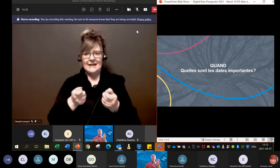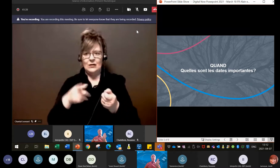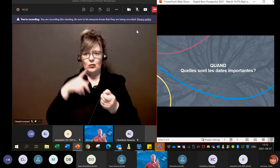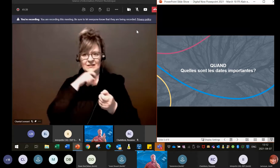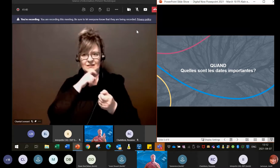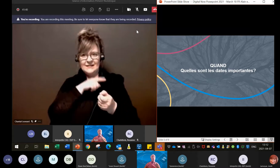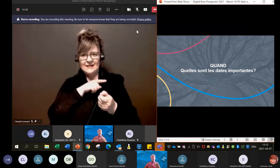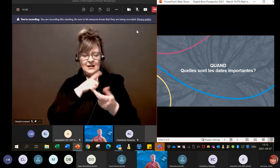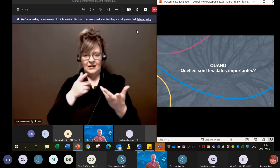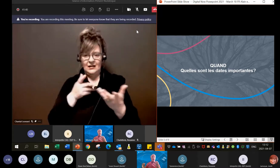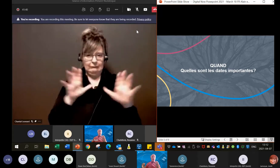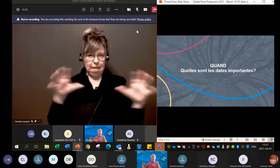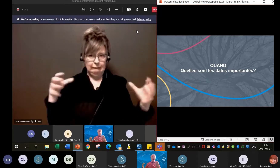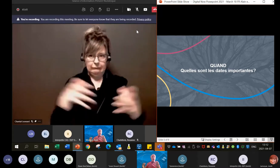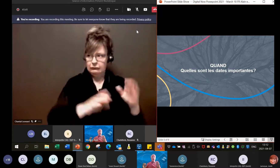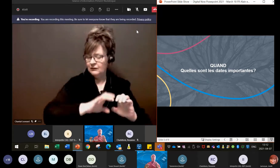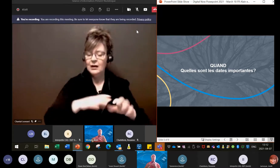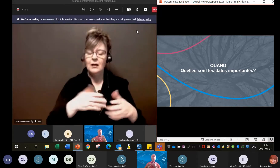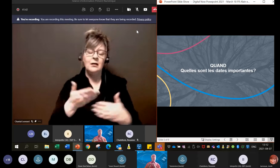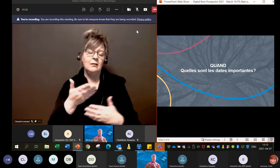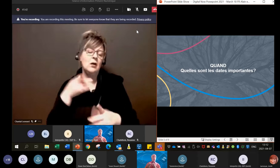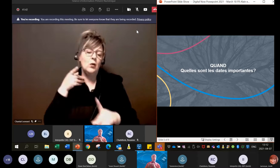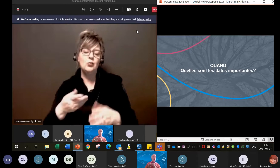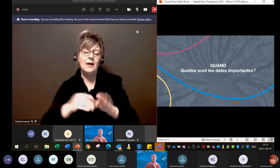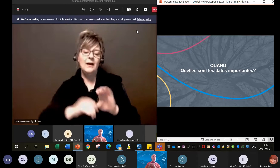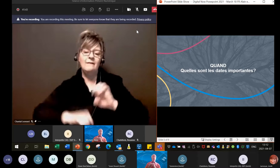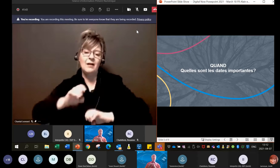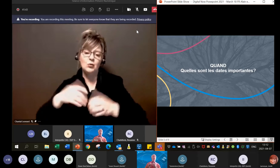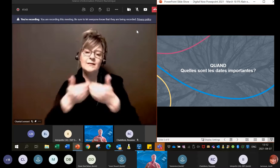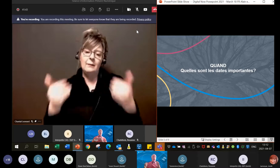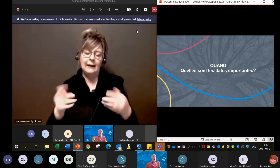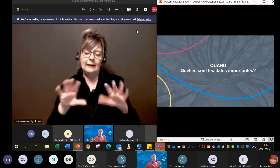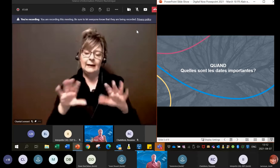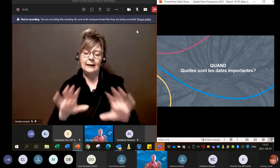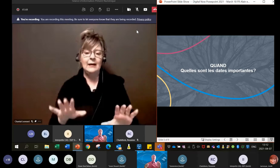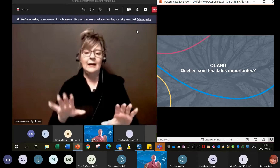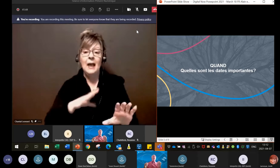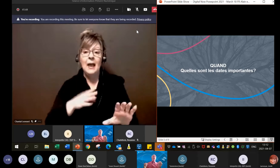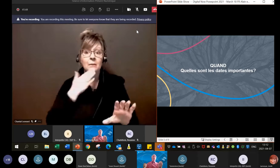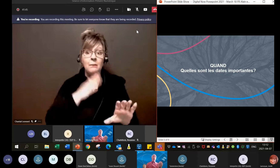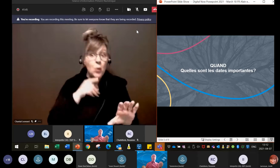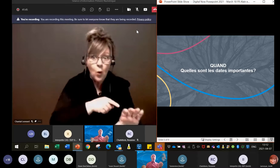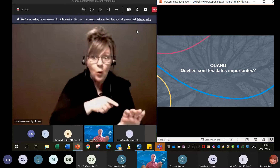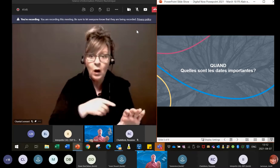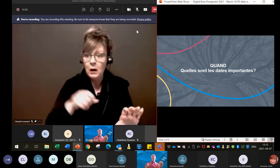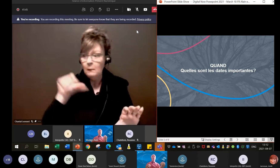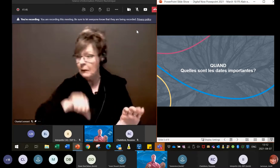les groupes séparément, mais je vous le dis,